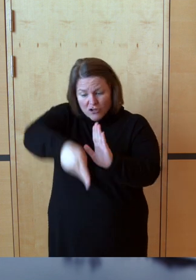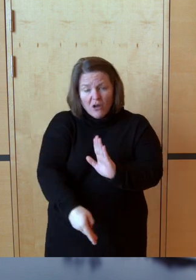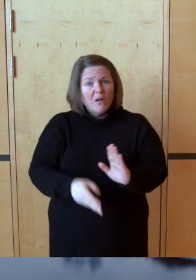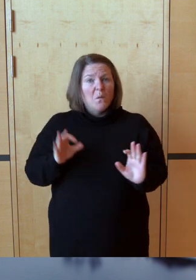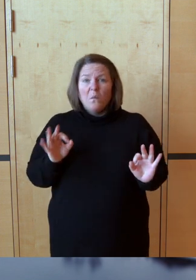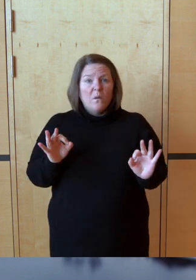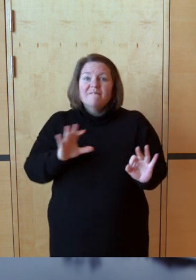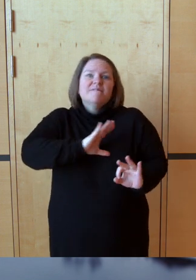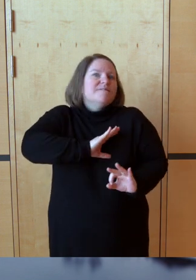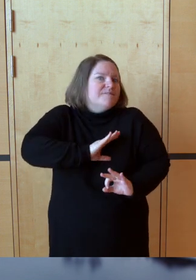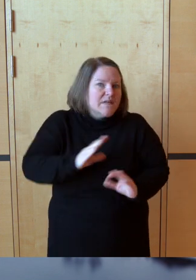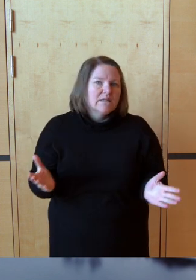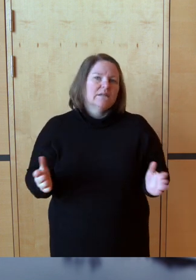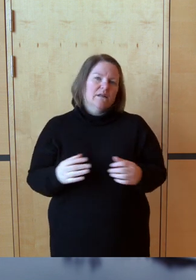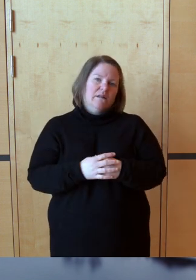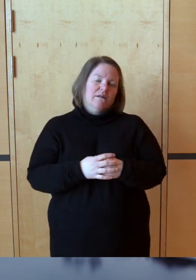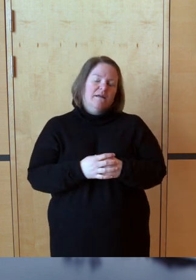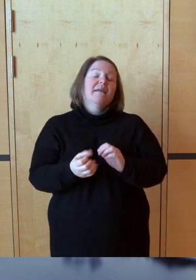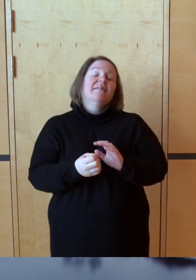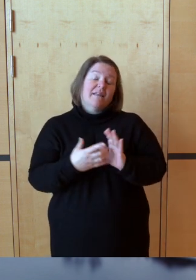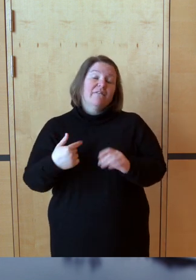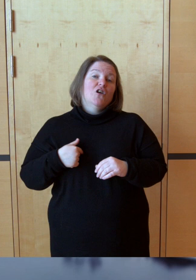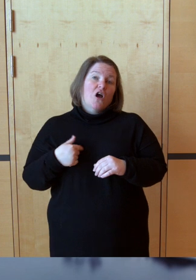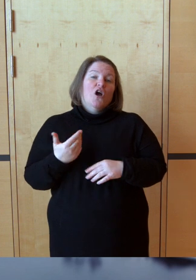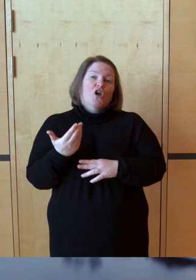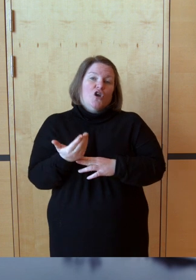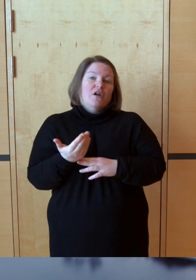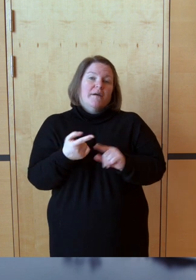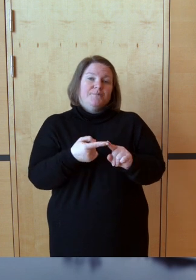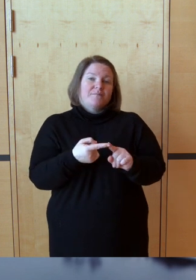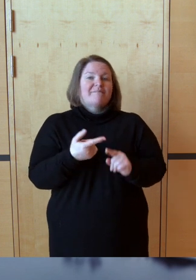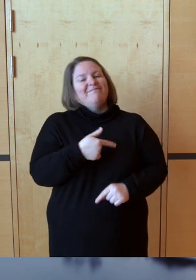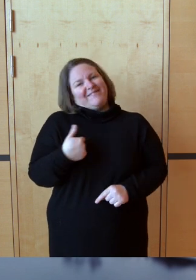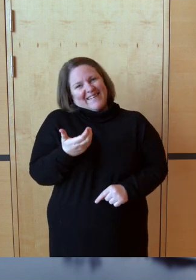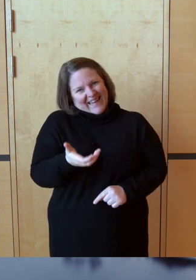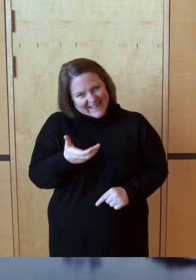Så därför är jag Centerpartiet att vi ska